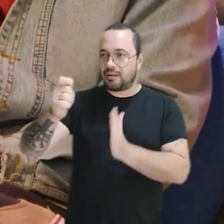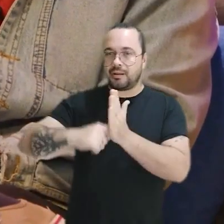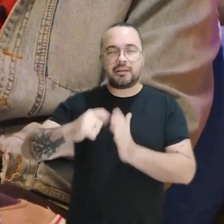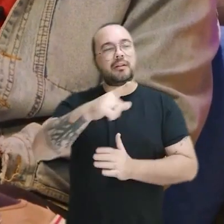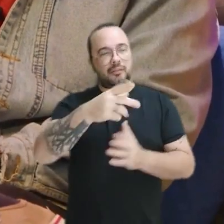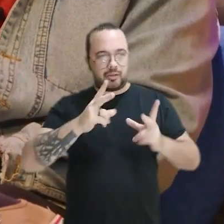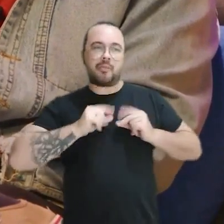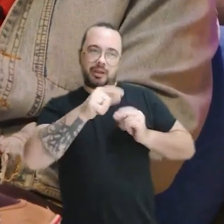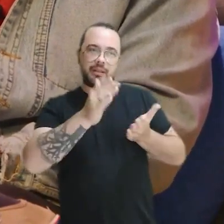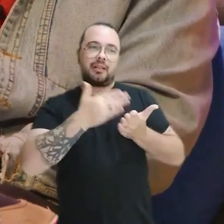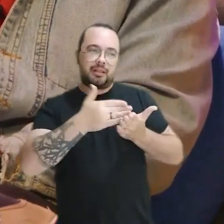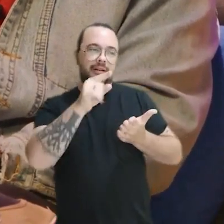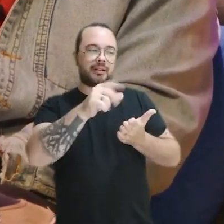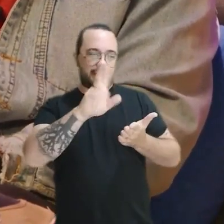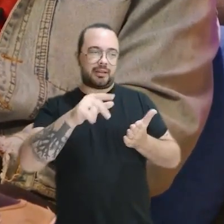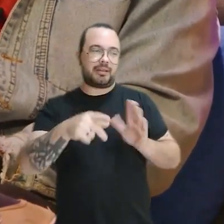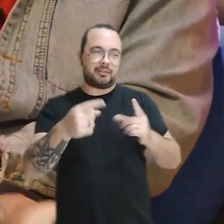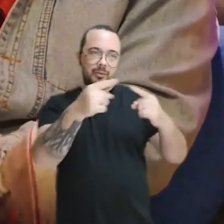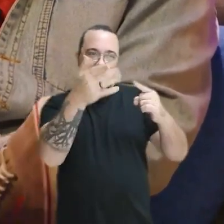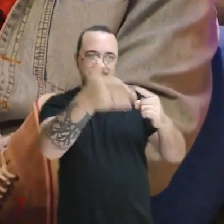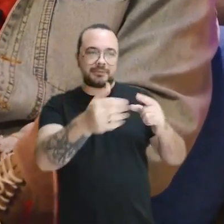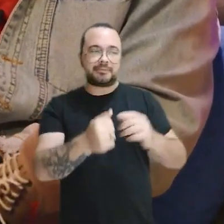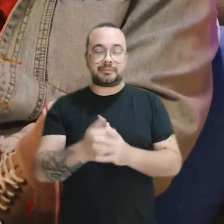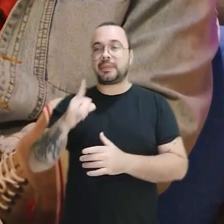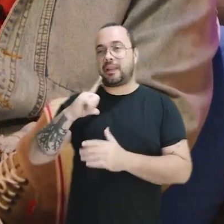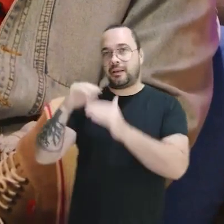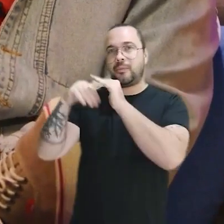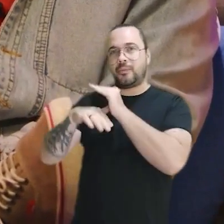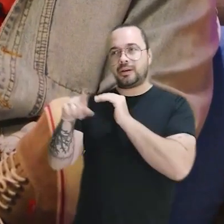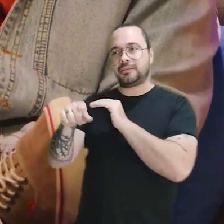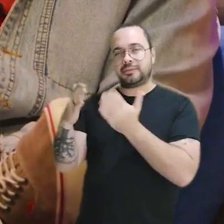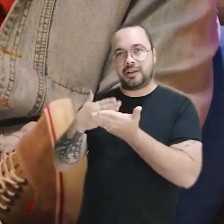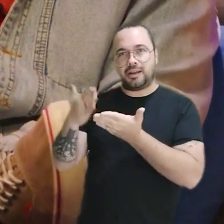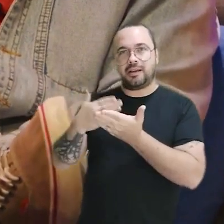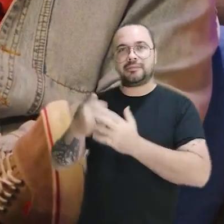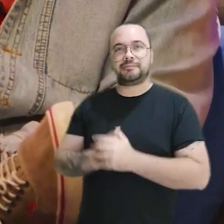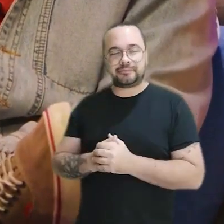"Não, você merece esse livro, esse livro era pra ser seu". E eu tenho ele até hoje, cara, o primeiro "Entendeu ou quer que eu Desenhe?".